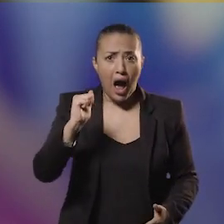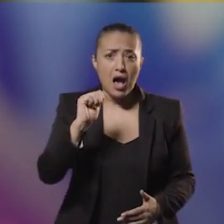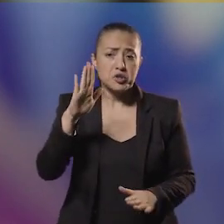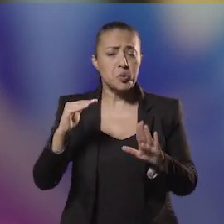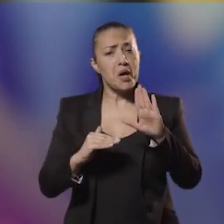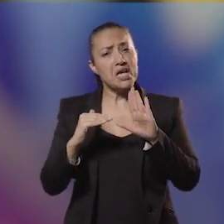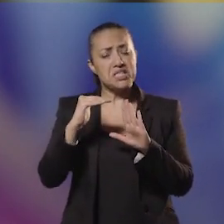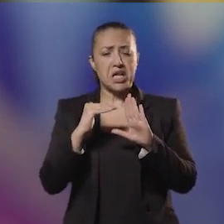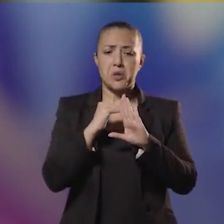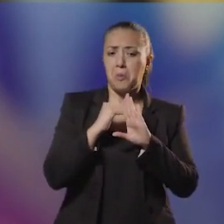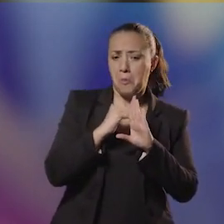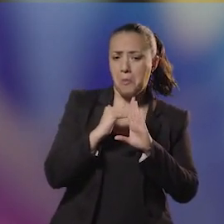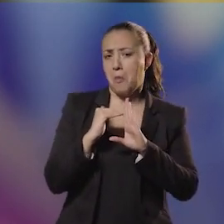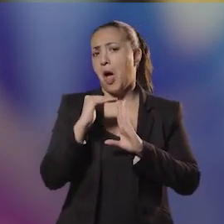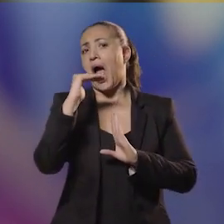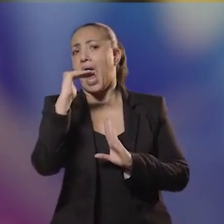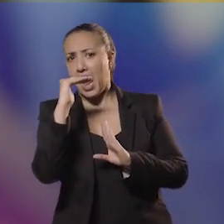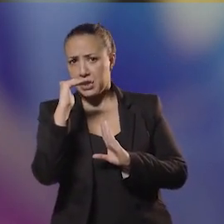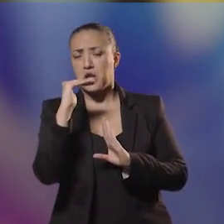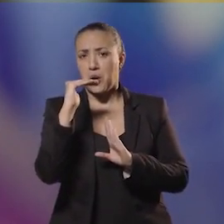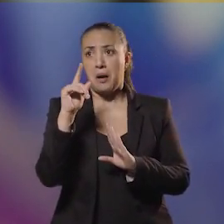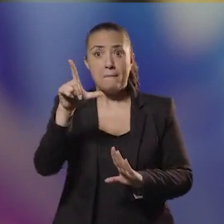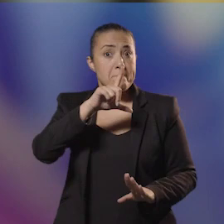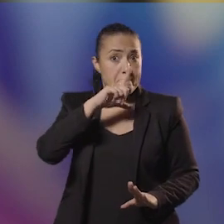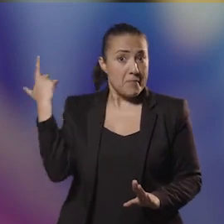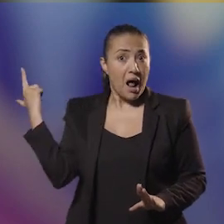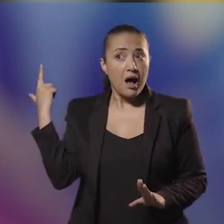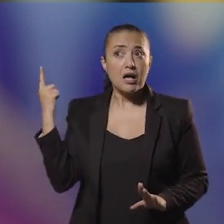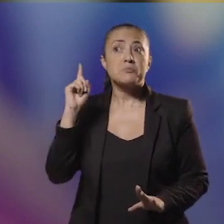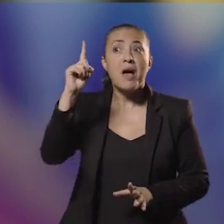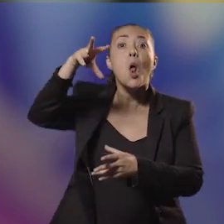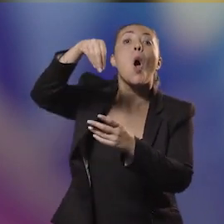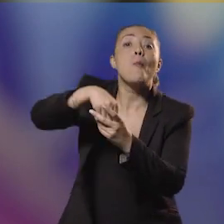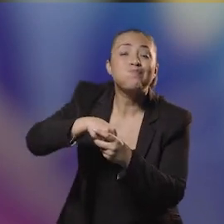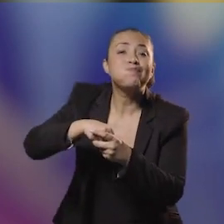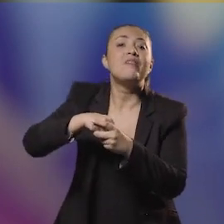de estratos medios altos, blancas, que en sus familias